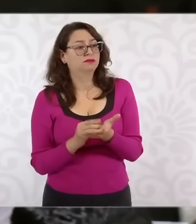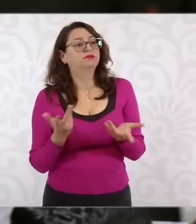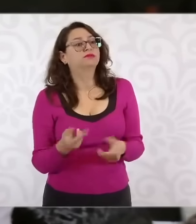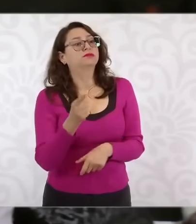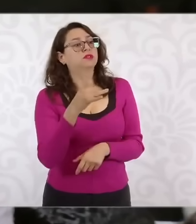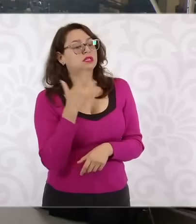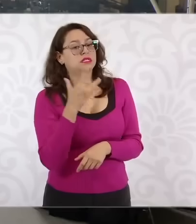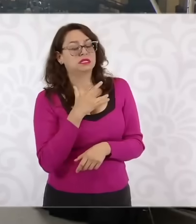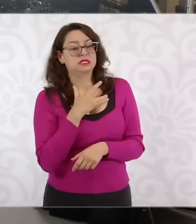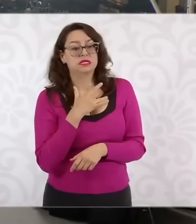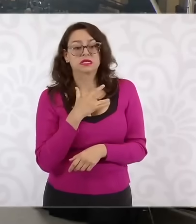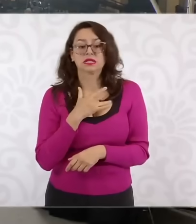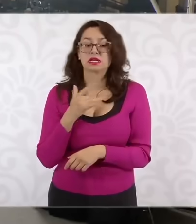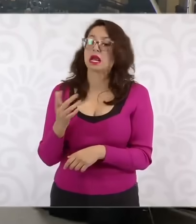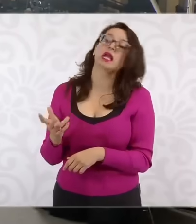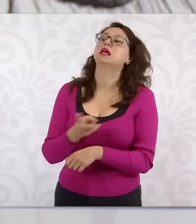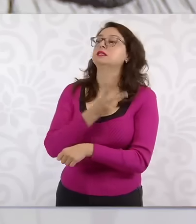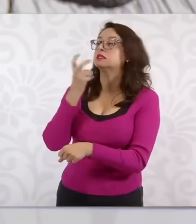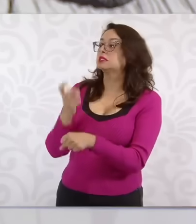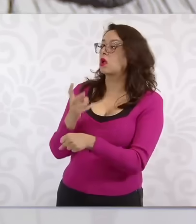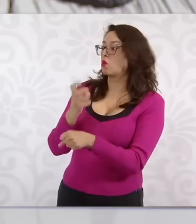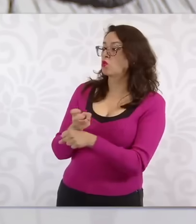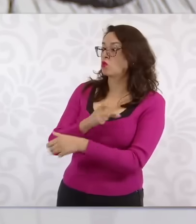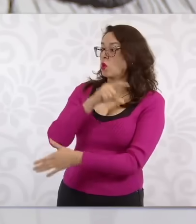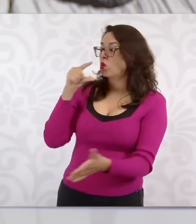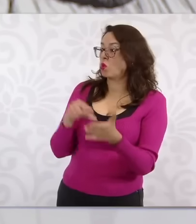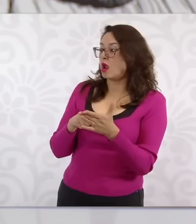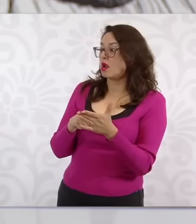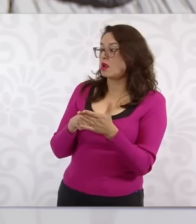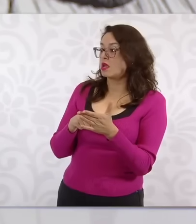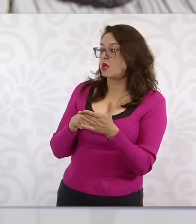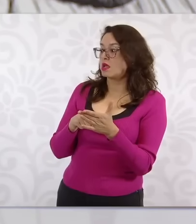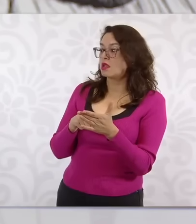de segundo lugar en el país con más homicidios? Sí, en febrero ya así salió usted. Entonces